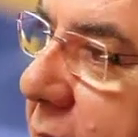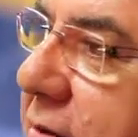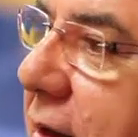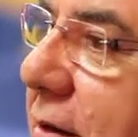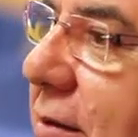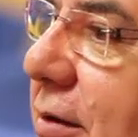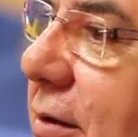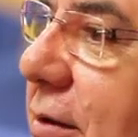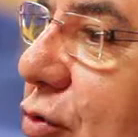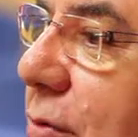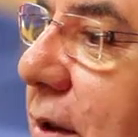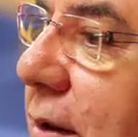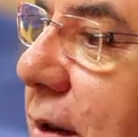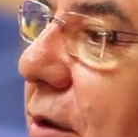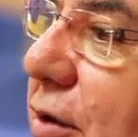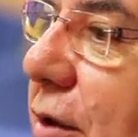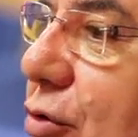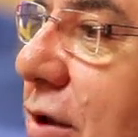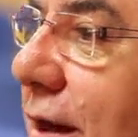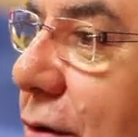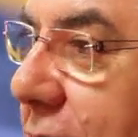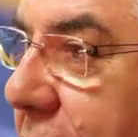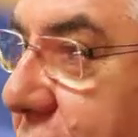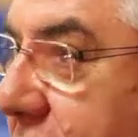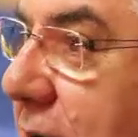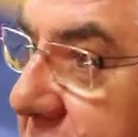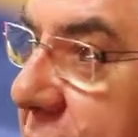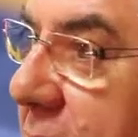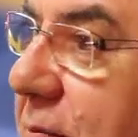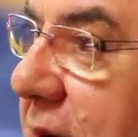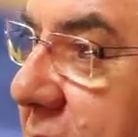Palau de la Generalitat, sobre una serie de cosas a Rajoy, que eso fue uno de los